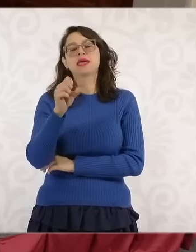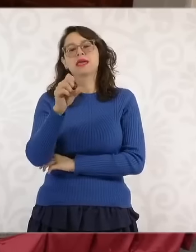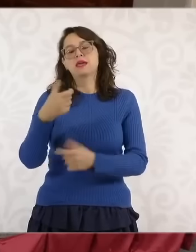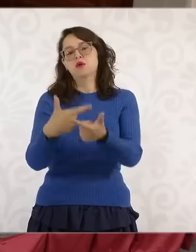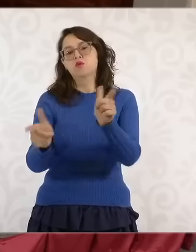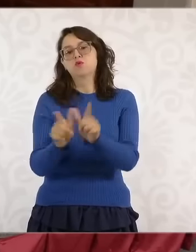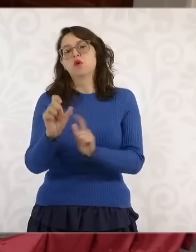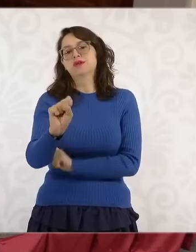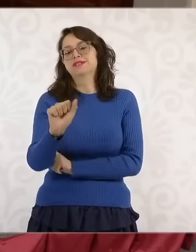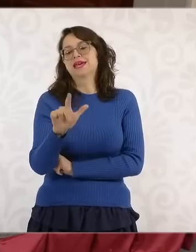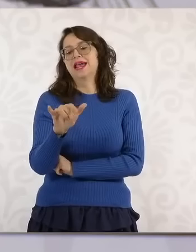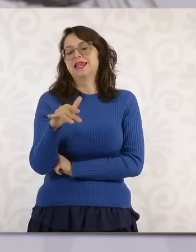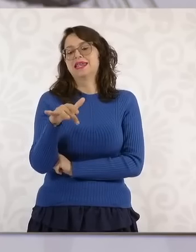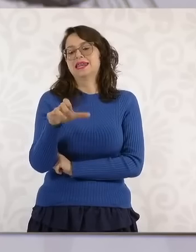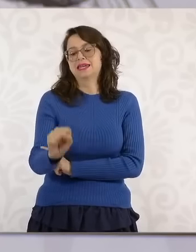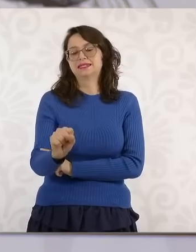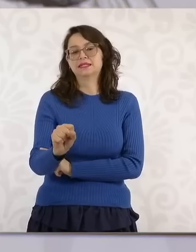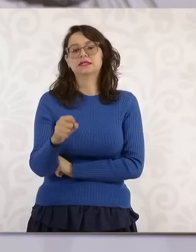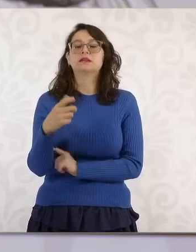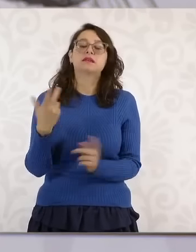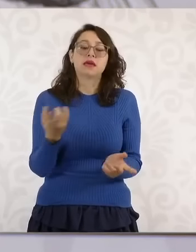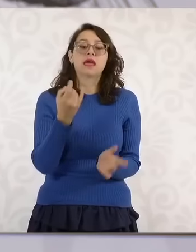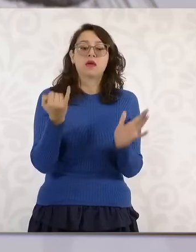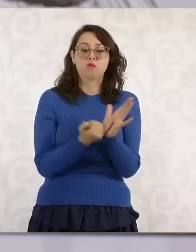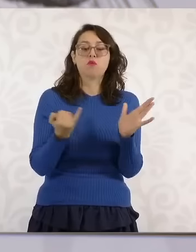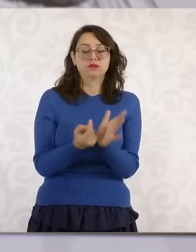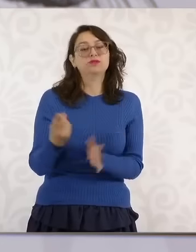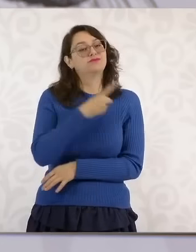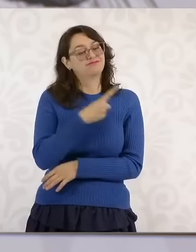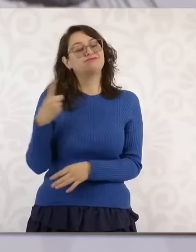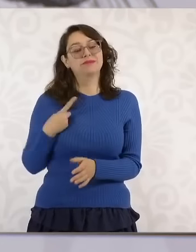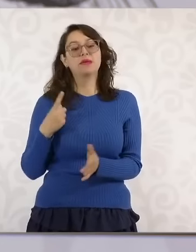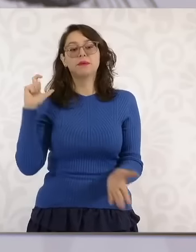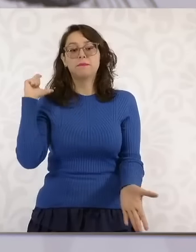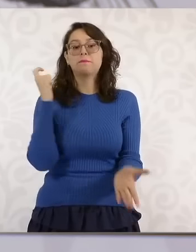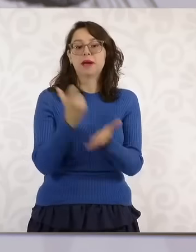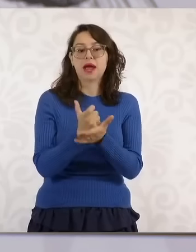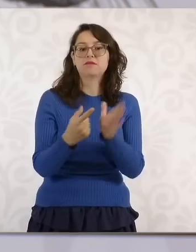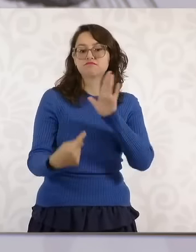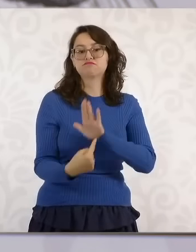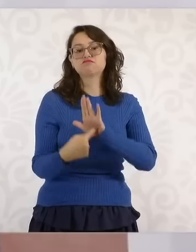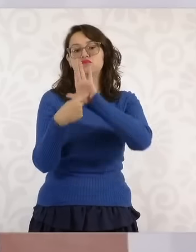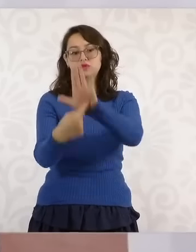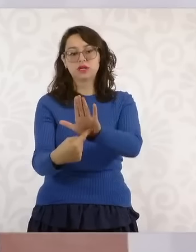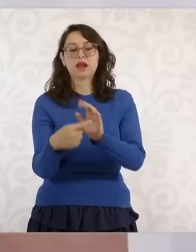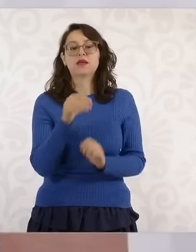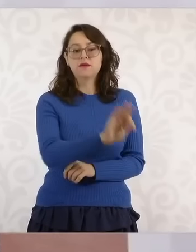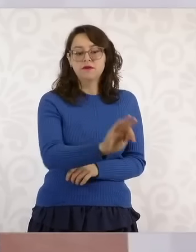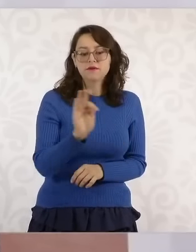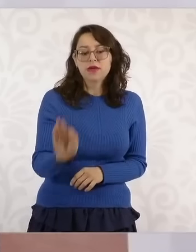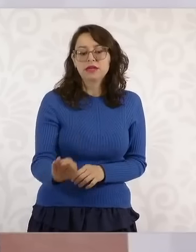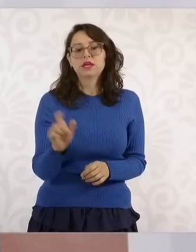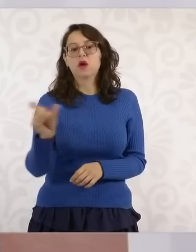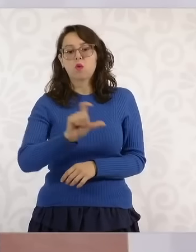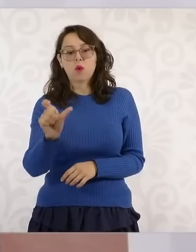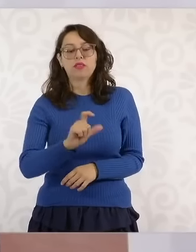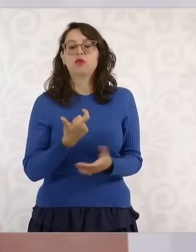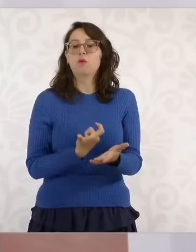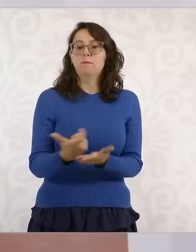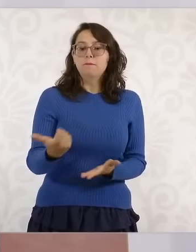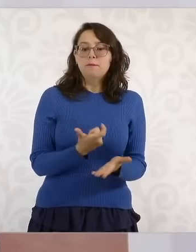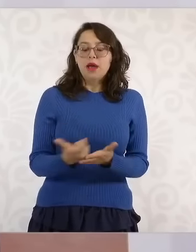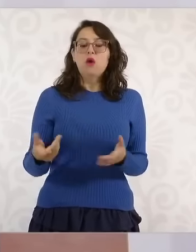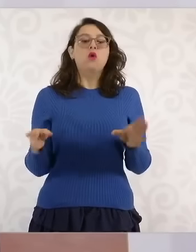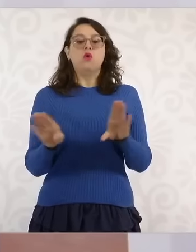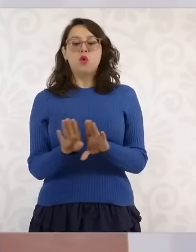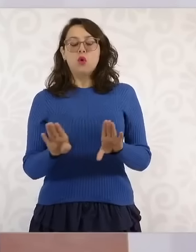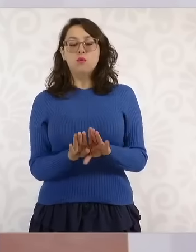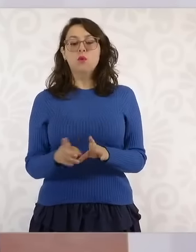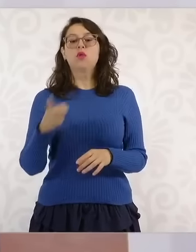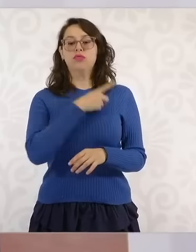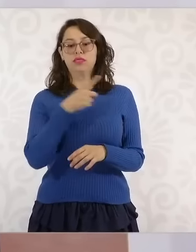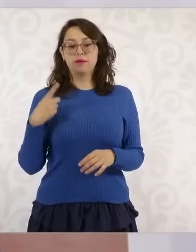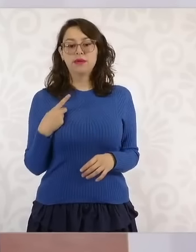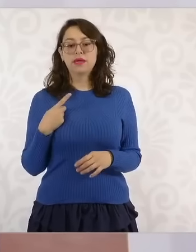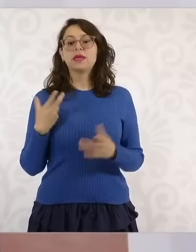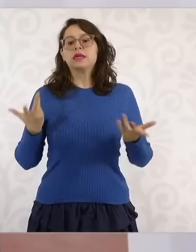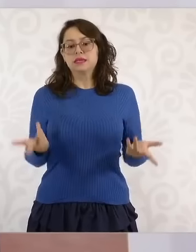Queremos que sea muy claro los tiempos e y a qué tiene derecho también el grupo Salinas a